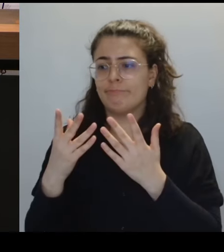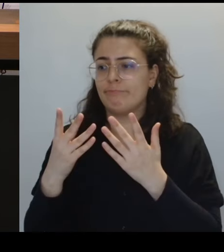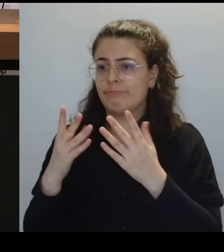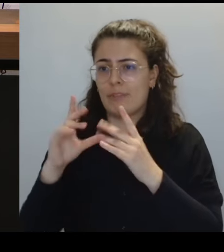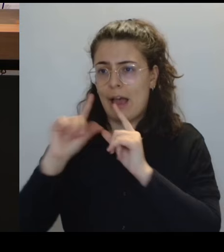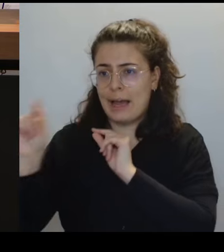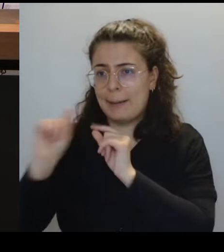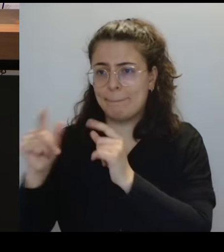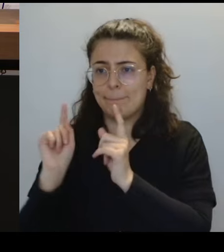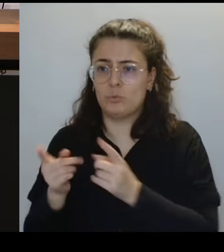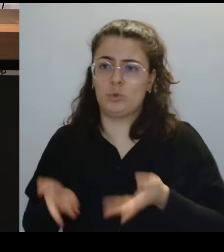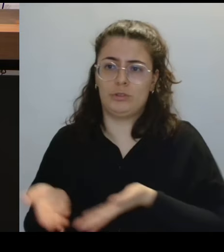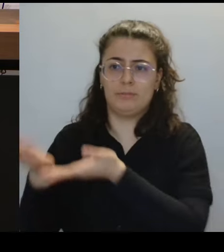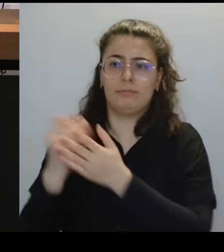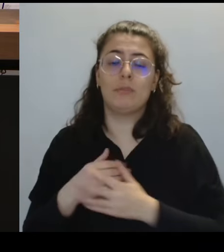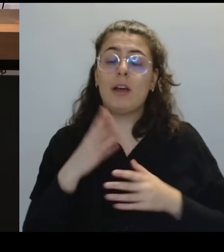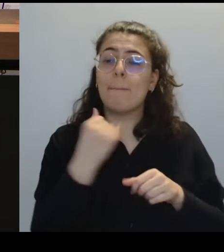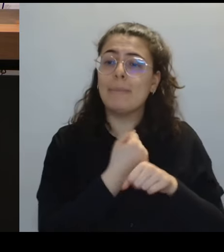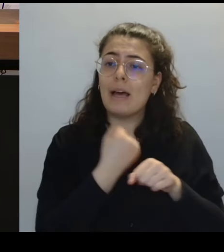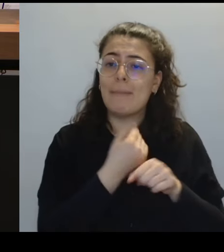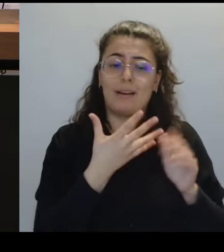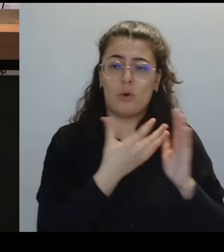und Patientinnen. Aber letztlich wir alle.